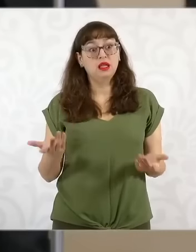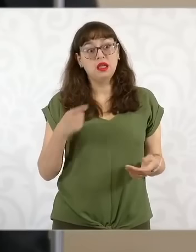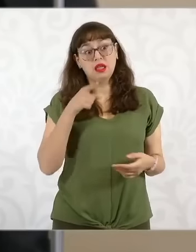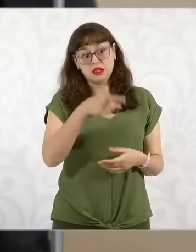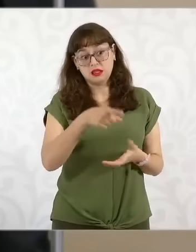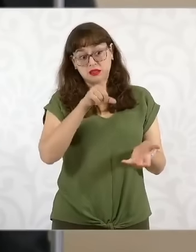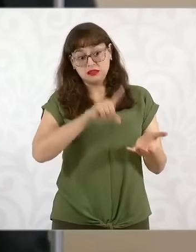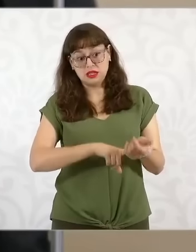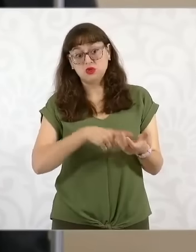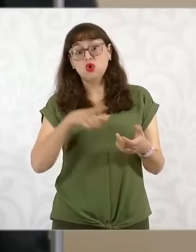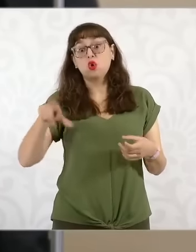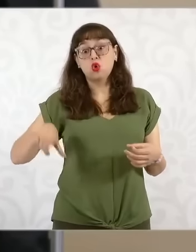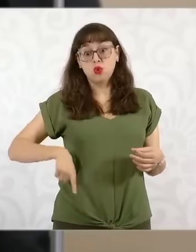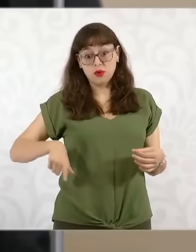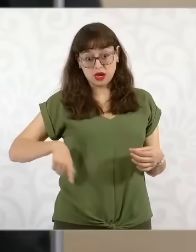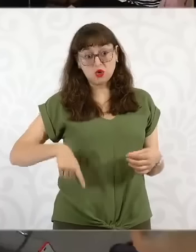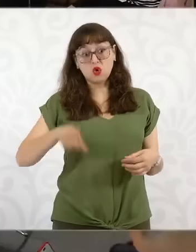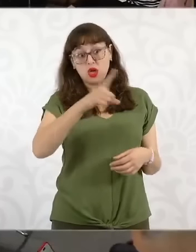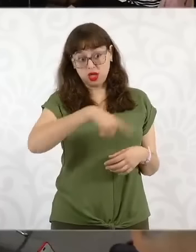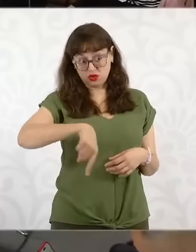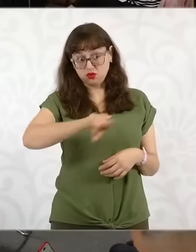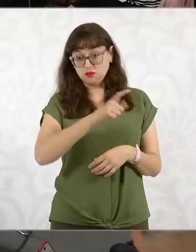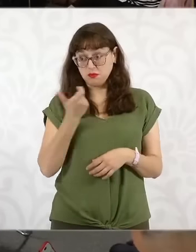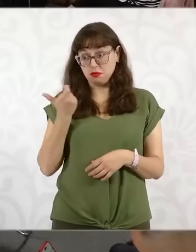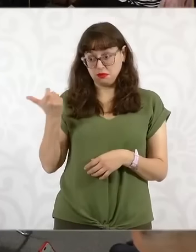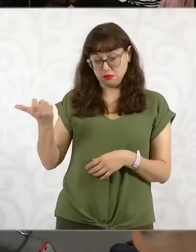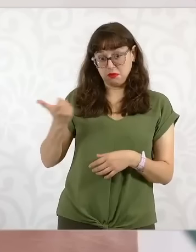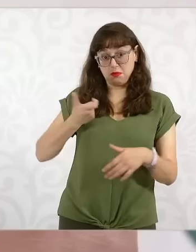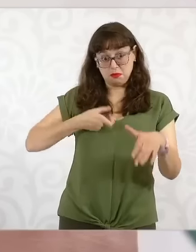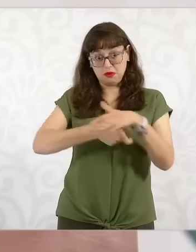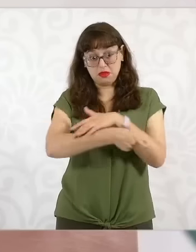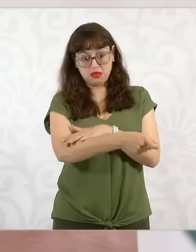de precisamente de gasolineros. Con gusto lo revisamos hoy mismo con la Fiscalía General del